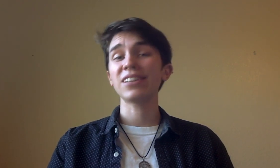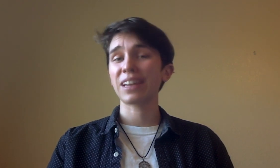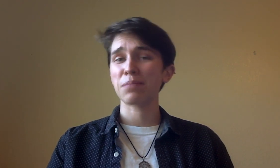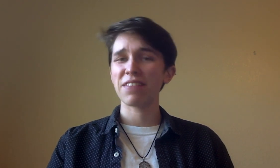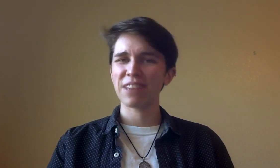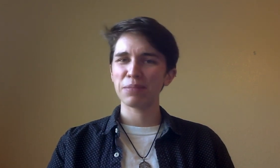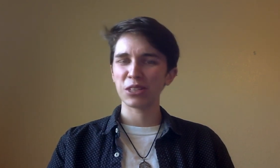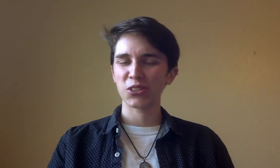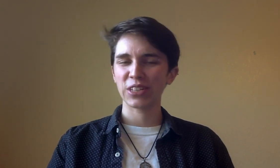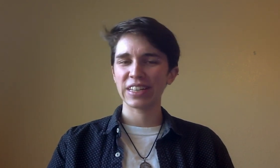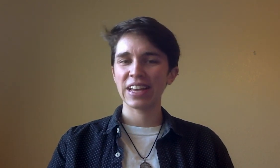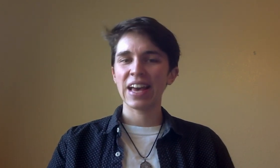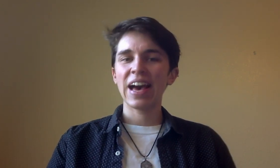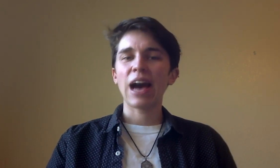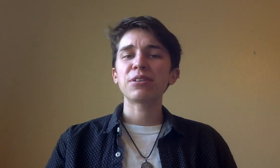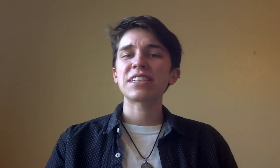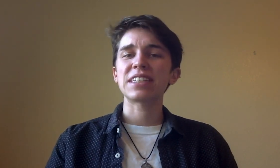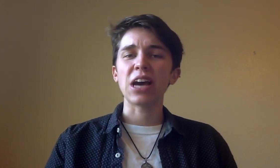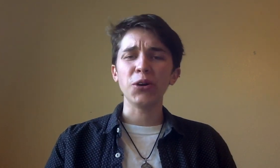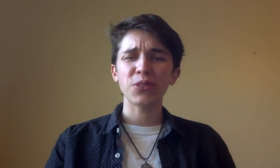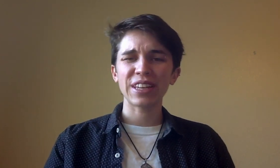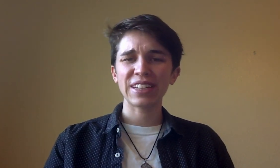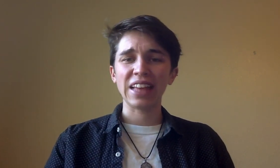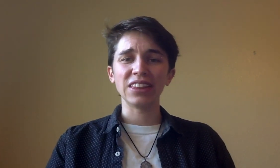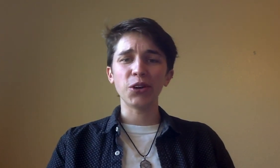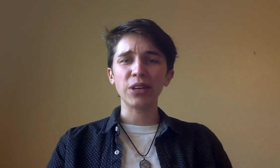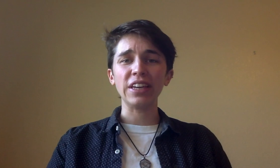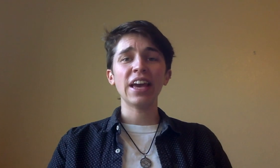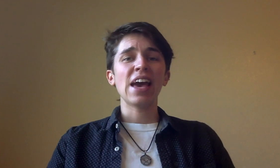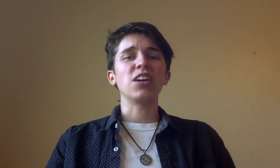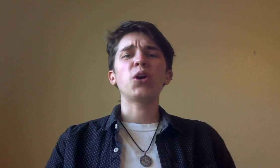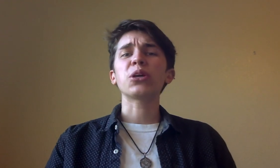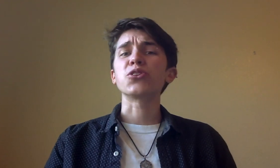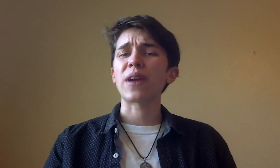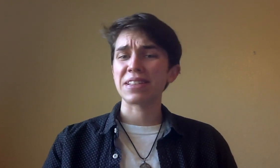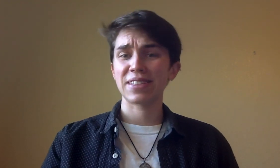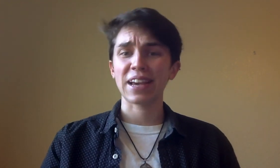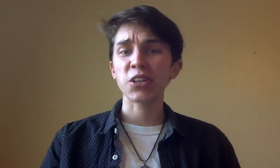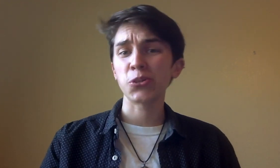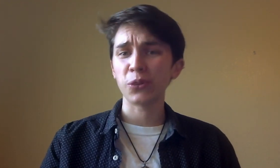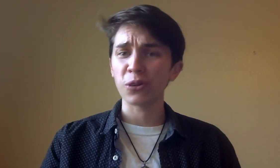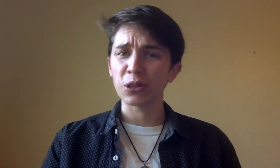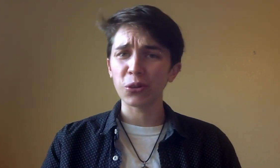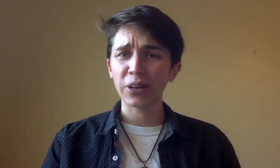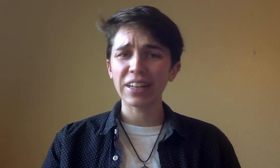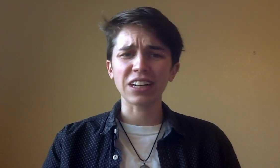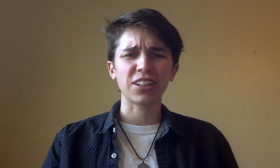Cuando veo mi árbol genealógico, quiero ver a Othen y Loki y toda su gloria transexual